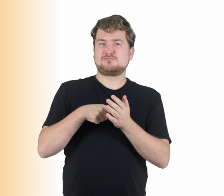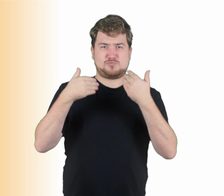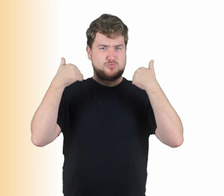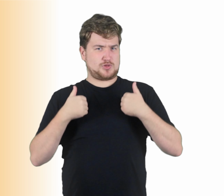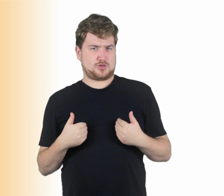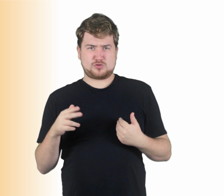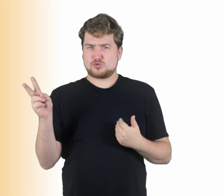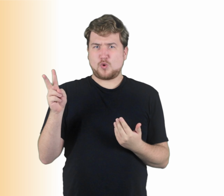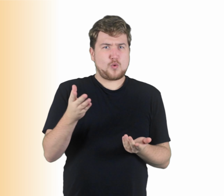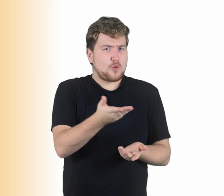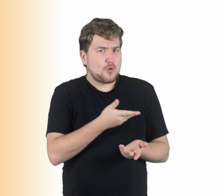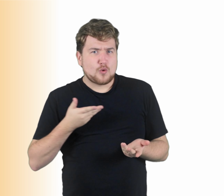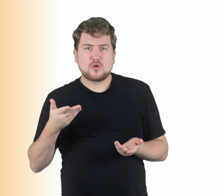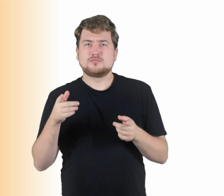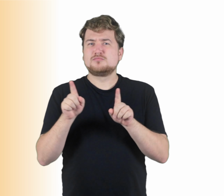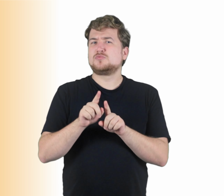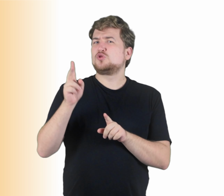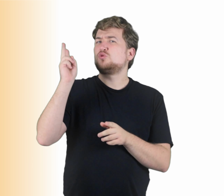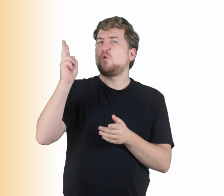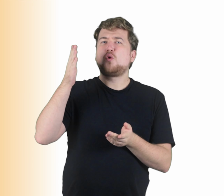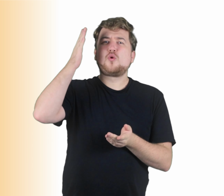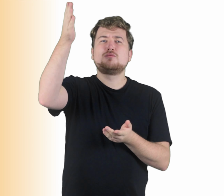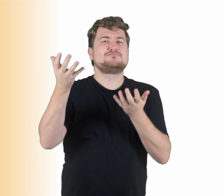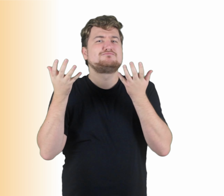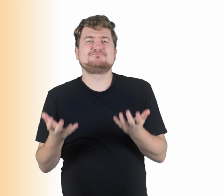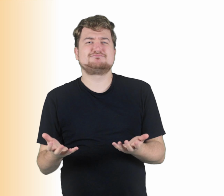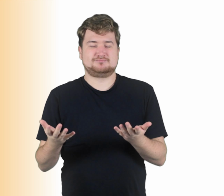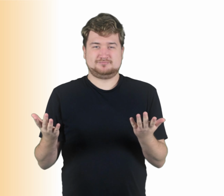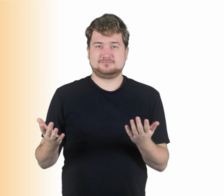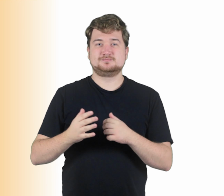tego kim jesteśmy lub kim staramy się być.